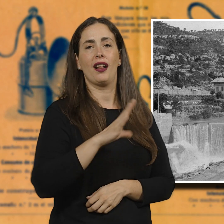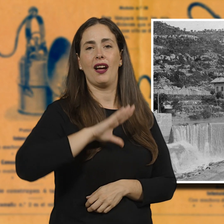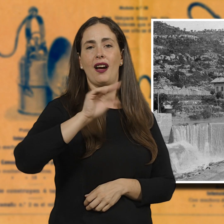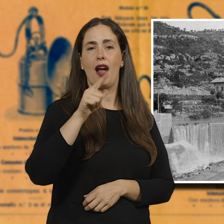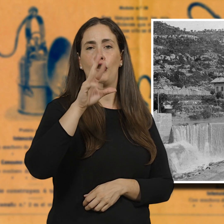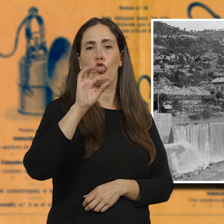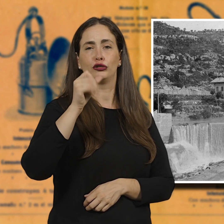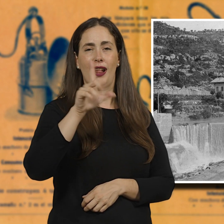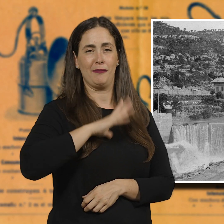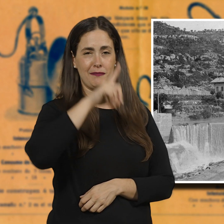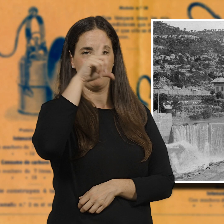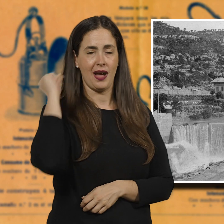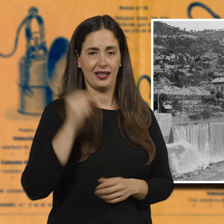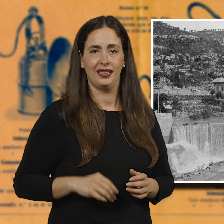de Cal Rosal a Manresa.